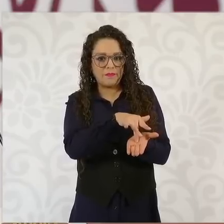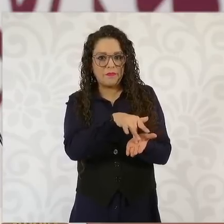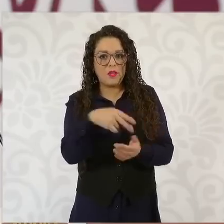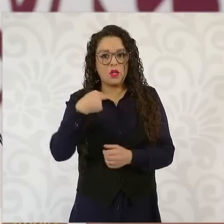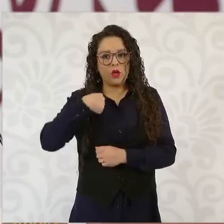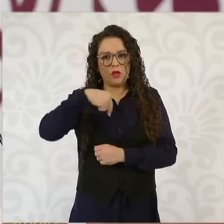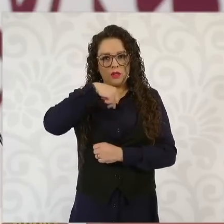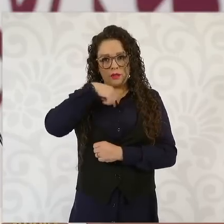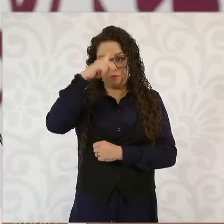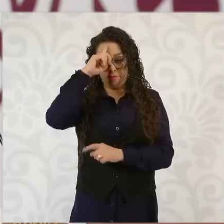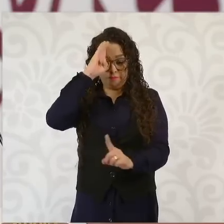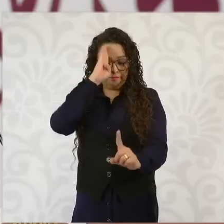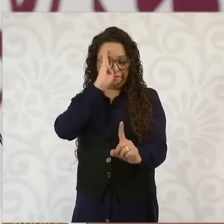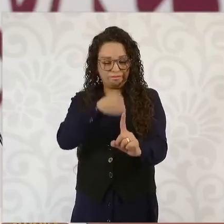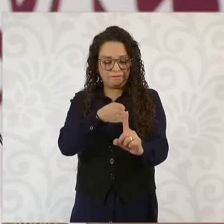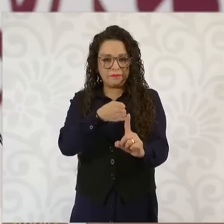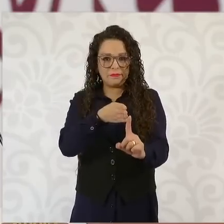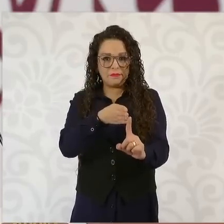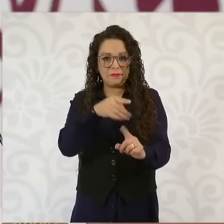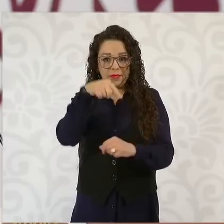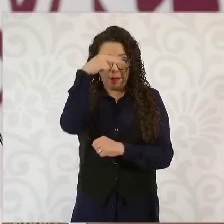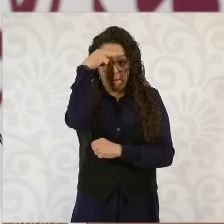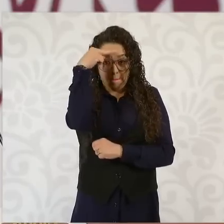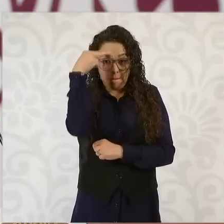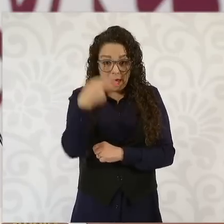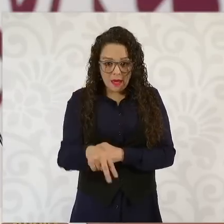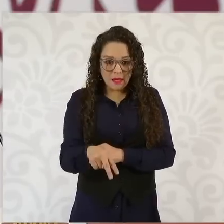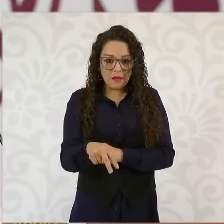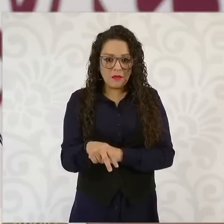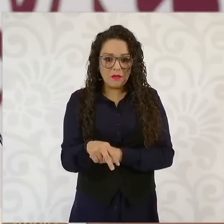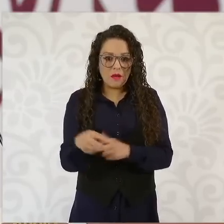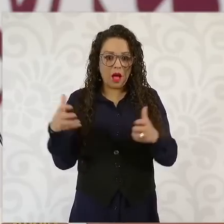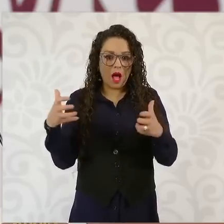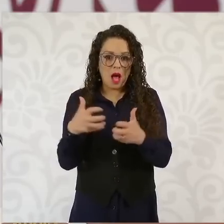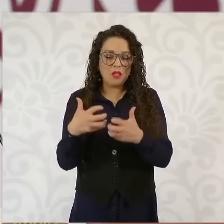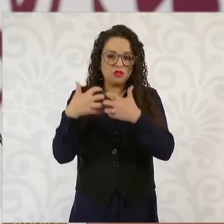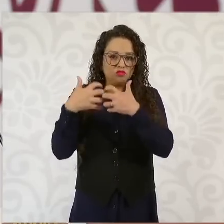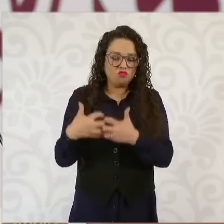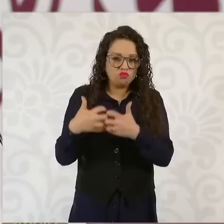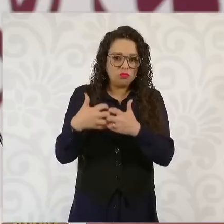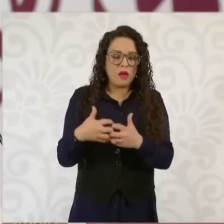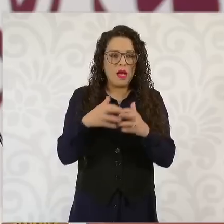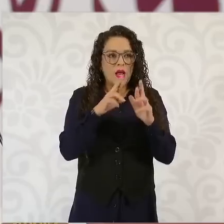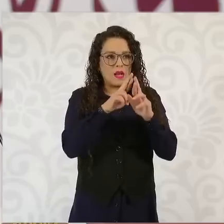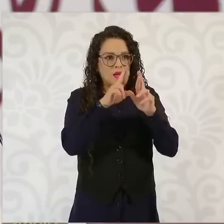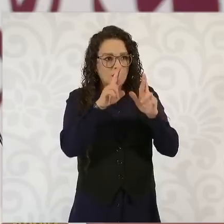mantener a México como un referente Global en la manufactura de línea blanca y por ello